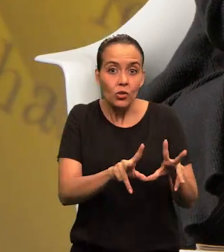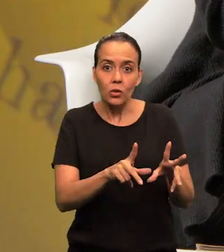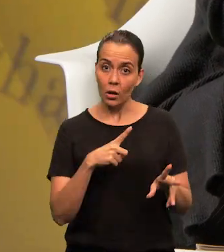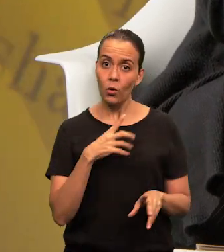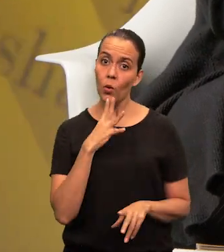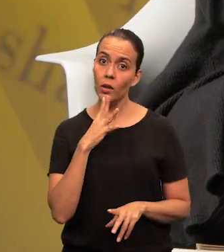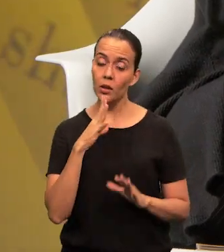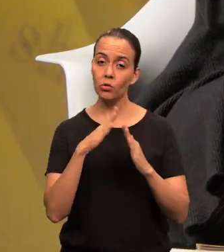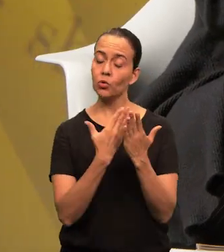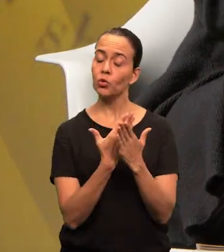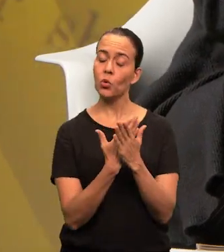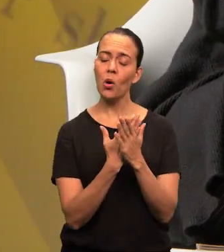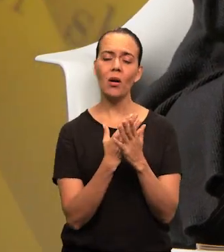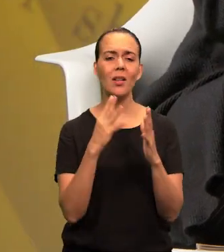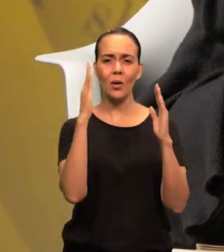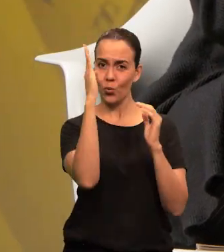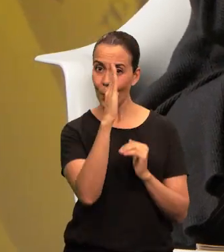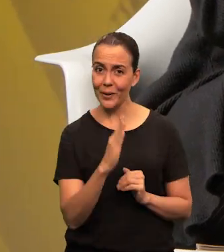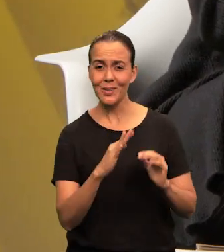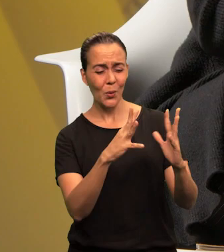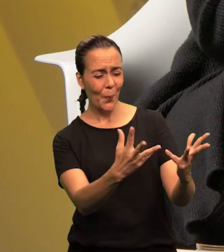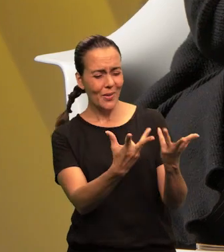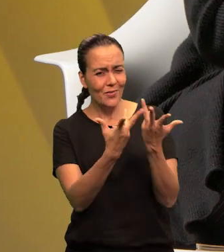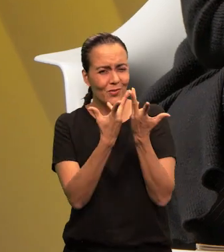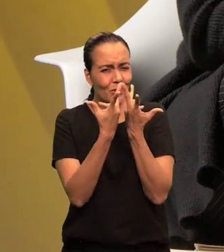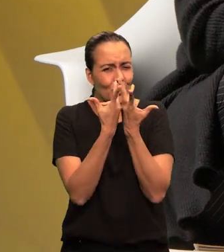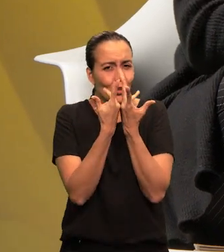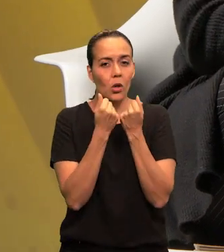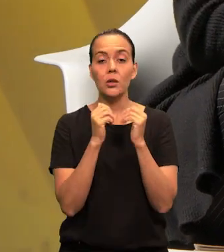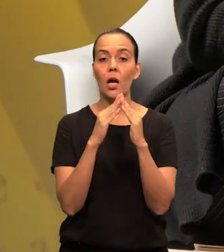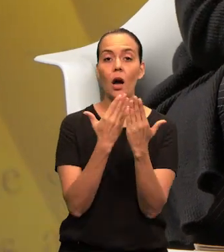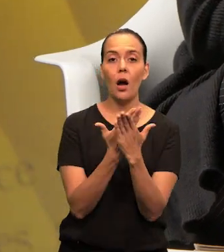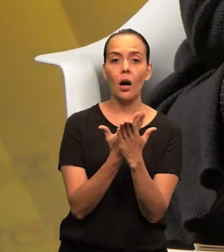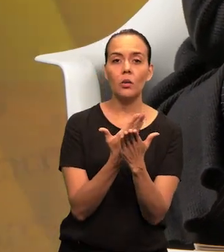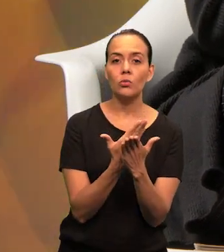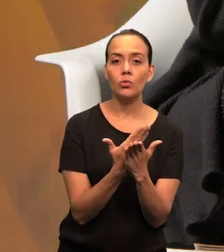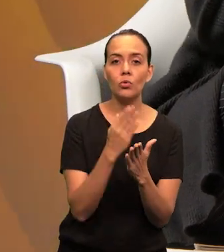porque eu conheço escolas maravilhosas no Brasil. A educação pública no Brasil é belíssima,